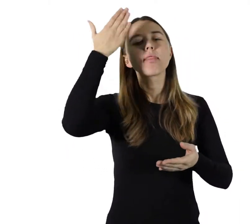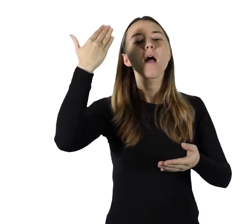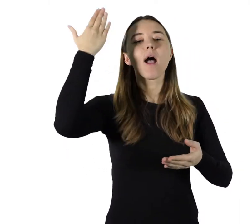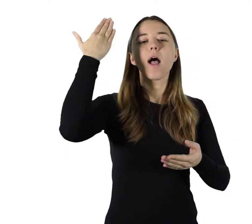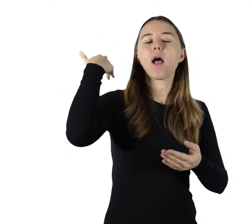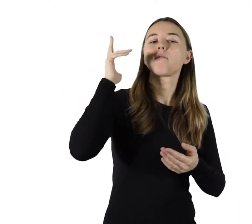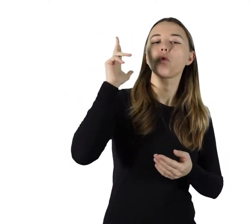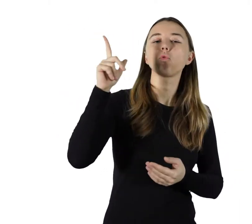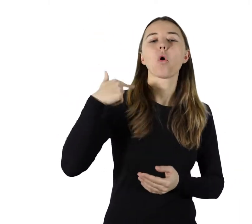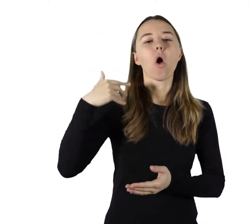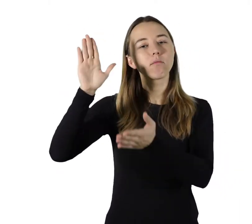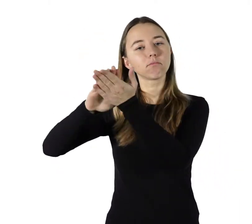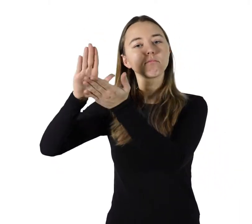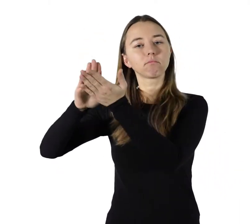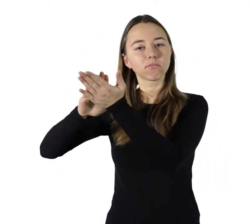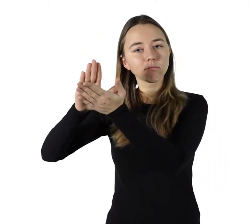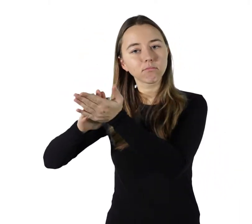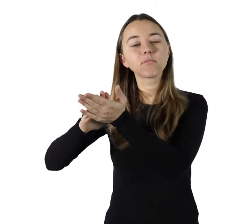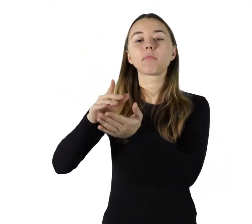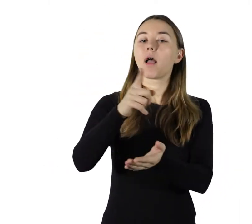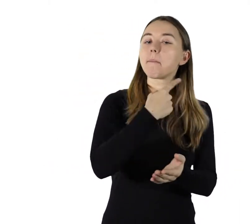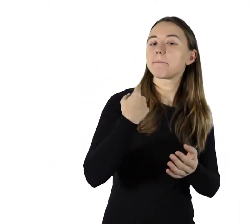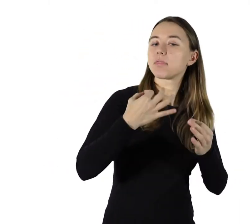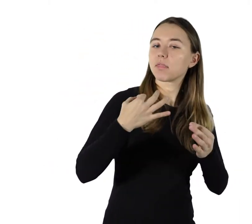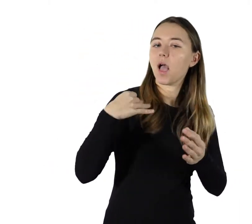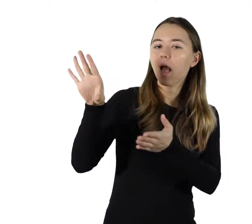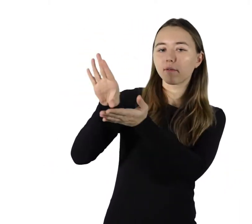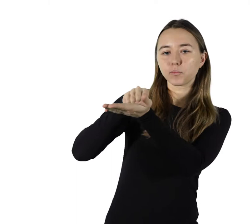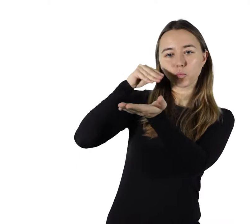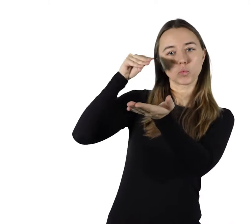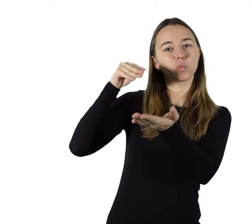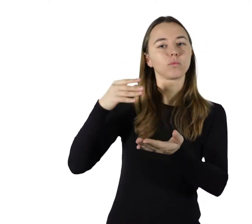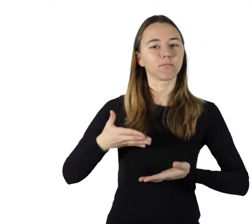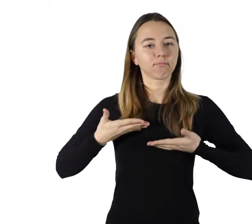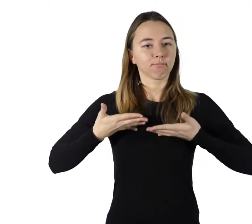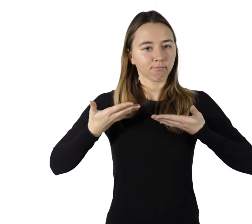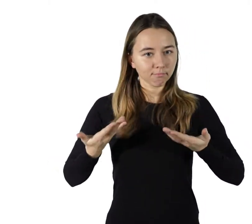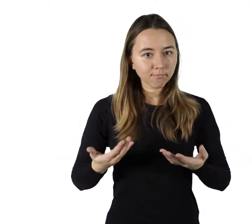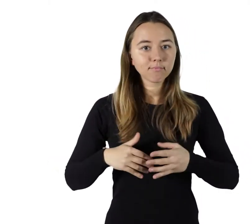„Praojcom na chwałę, braciom na otuchę”.